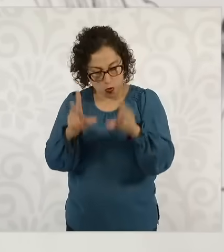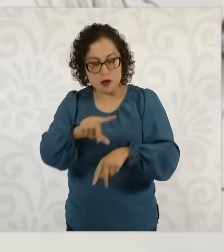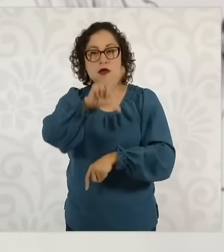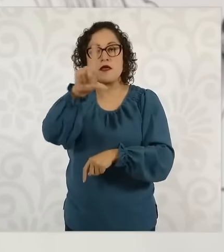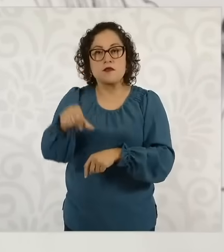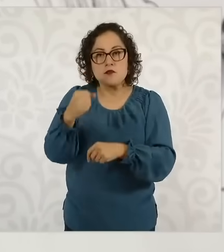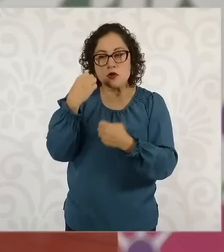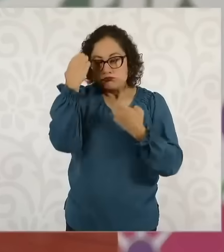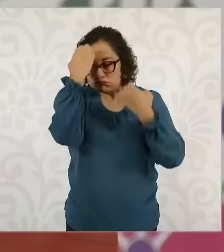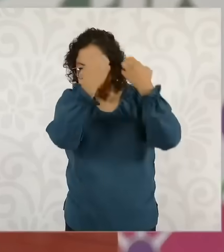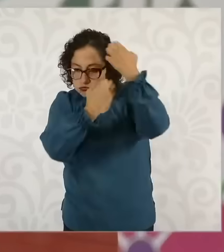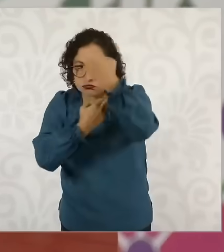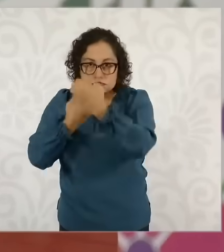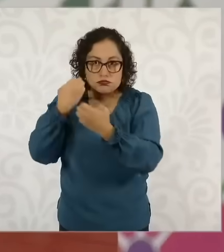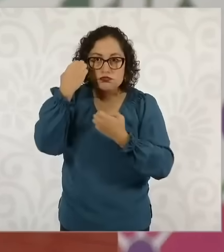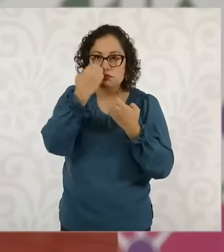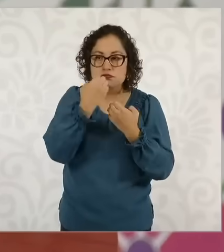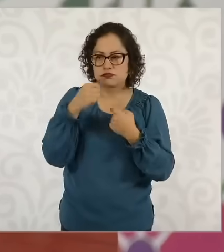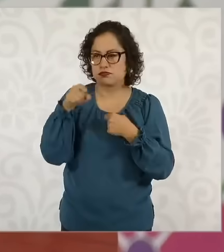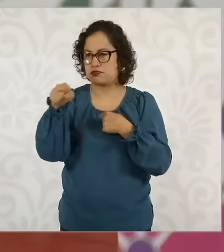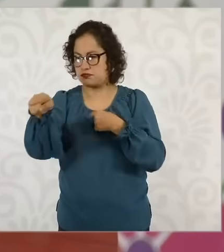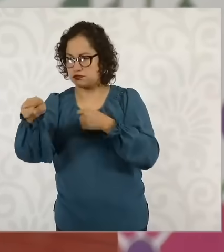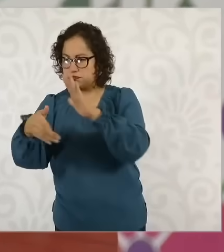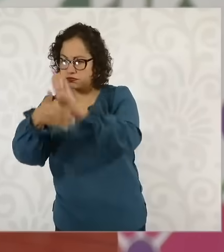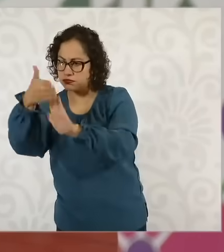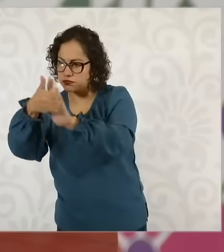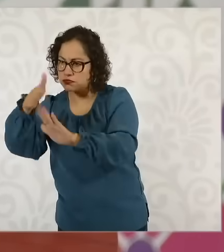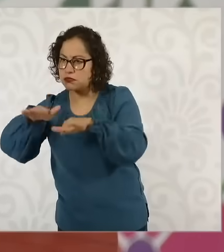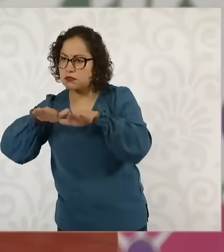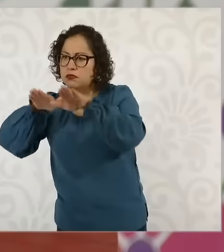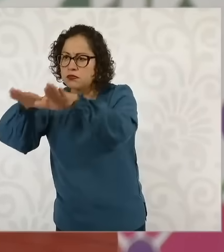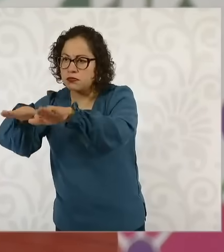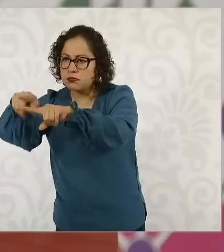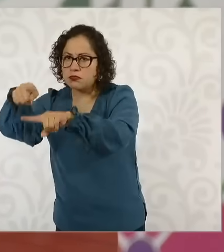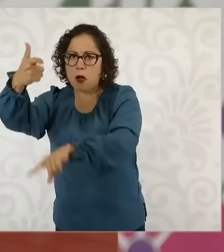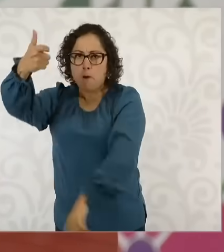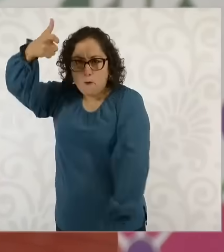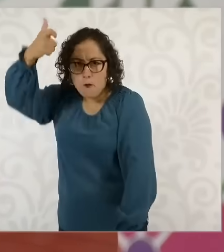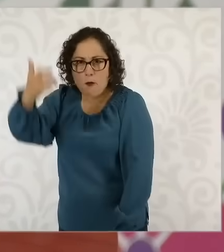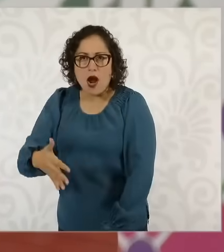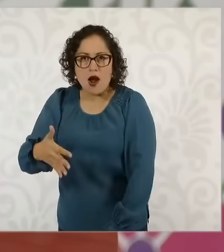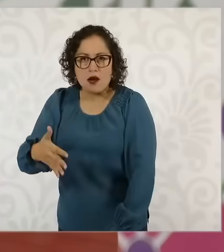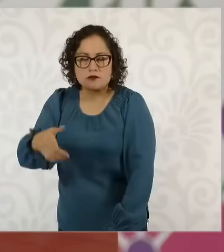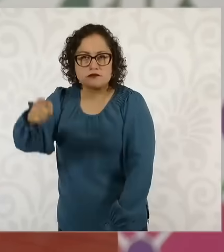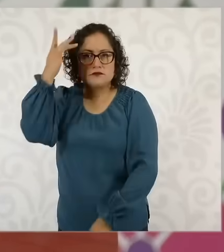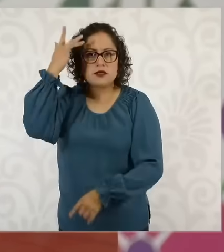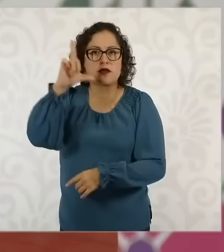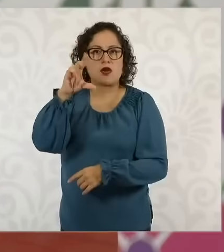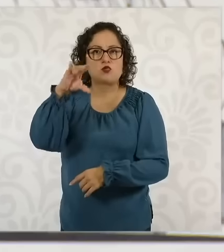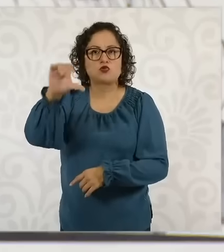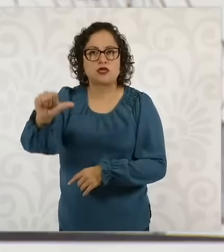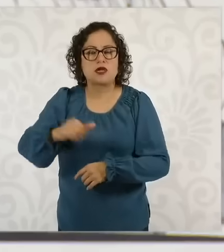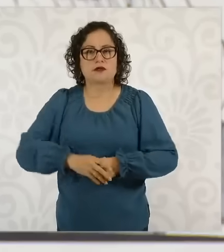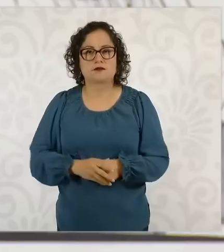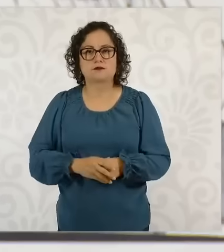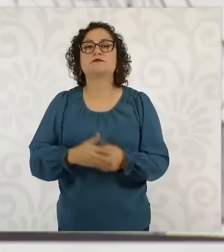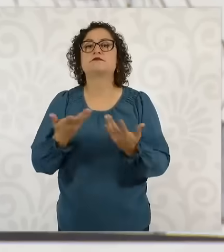pues resulta que es mucho más económico hacer el aeropuerto en Santa Lucía. Se ahorran 300,000